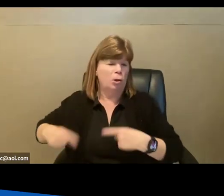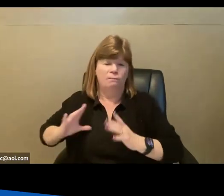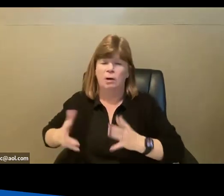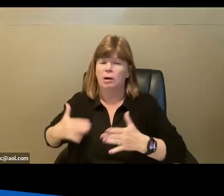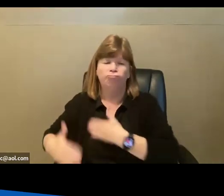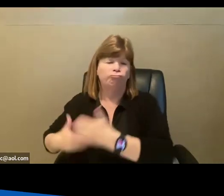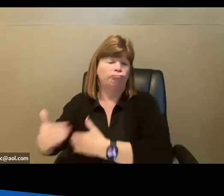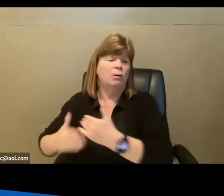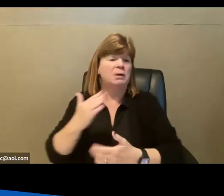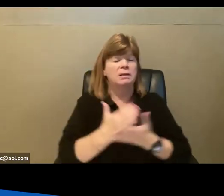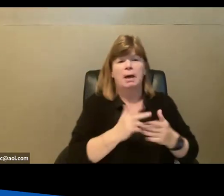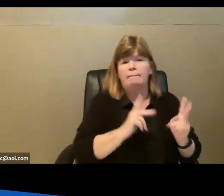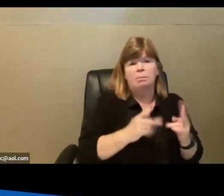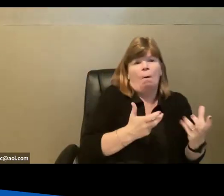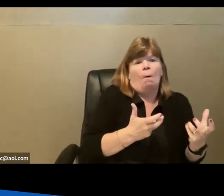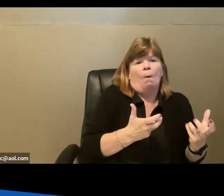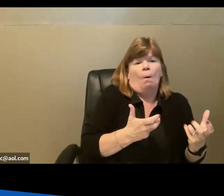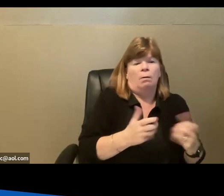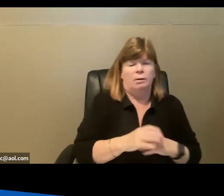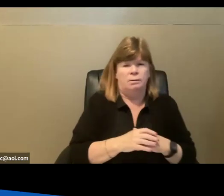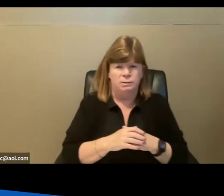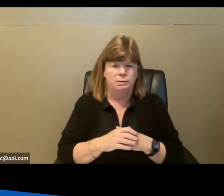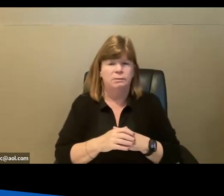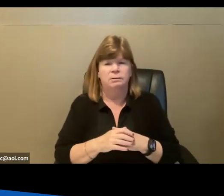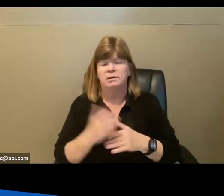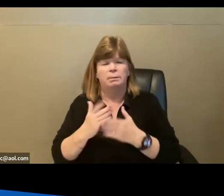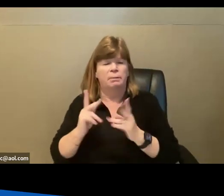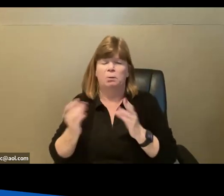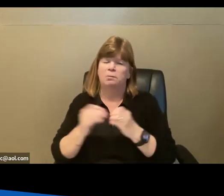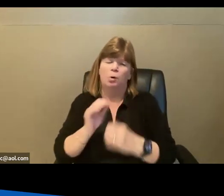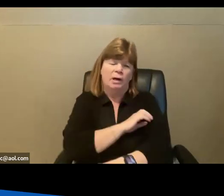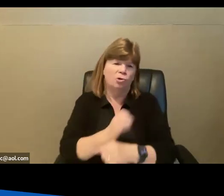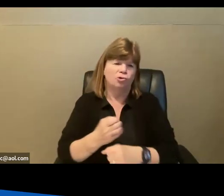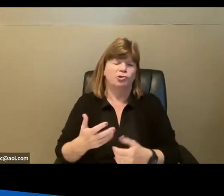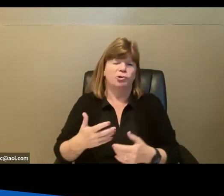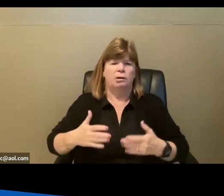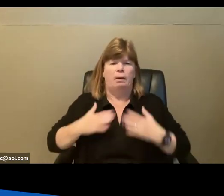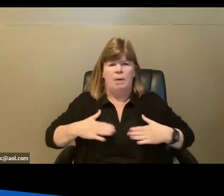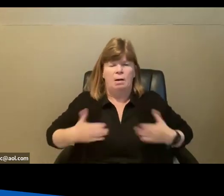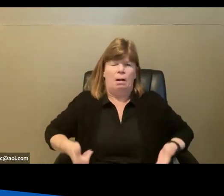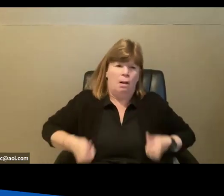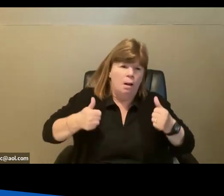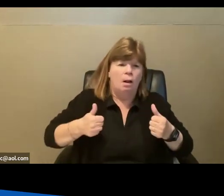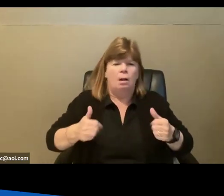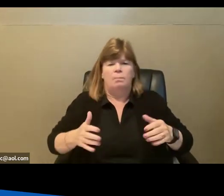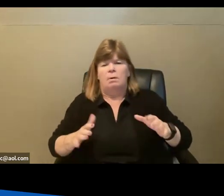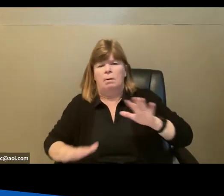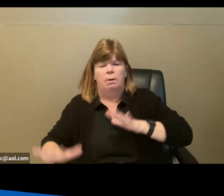Para algunas personas requiere más energía. Levantar, equilibrar y coordinar tu cuerpo, que no sientes, es un gran desafío.